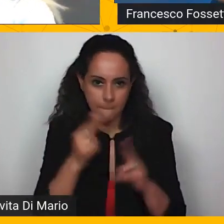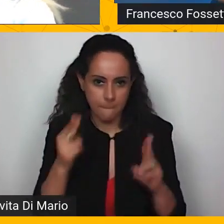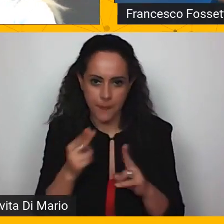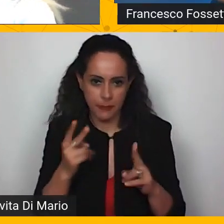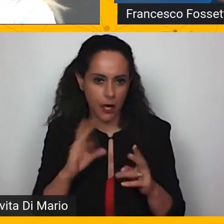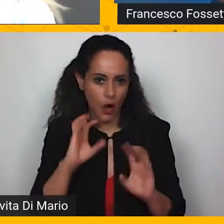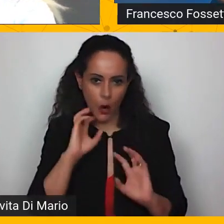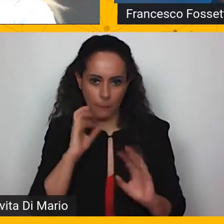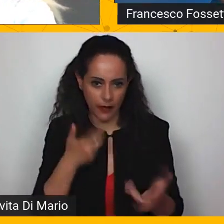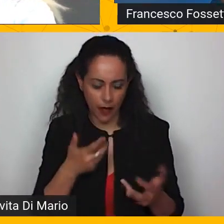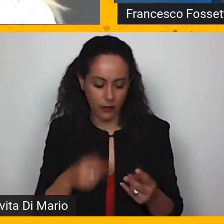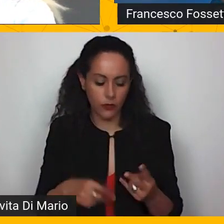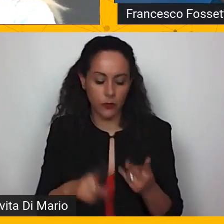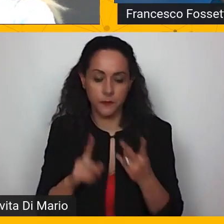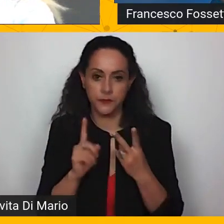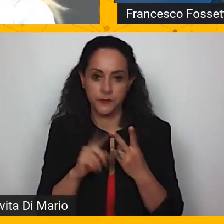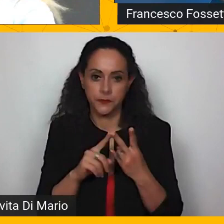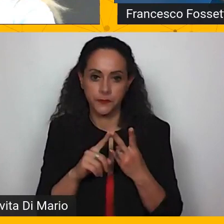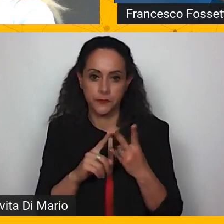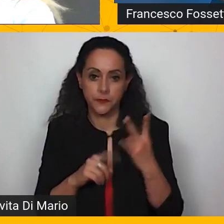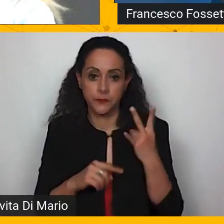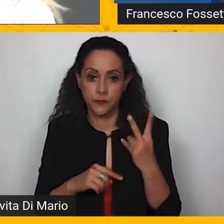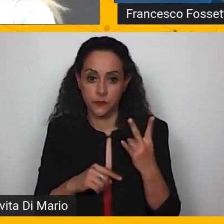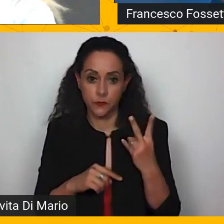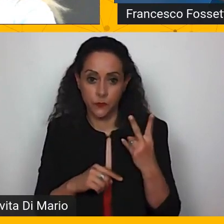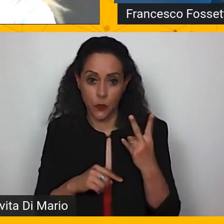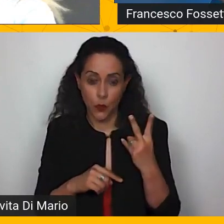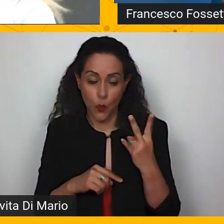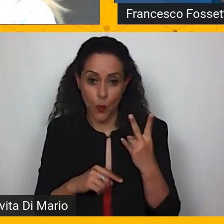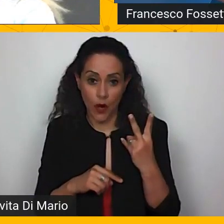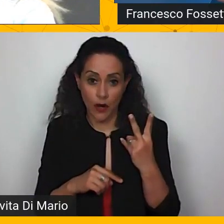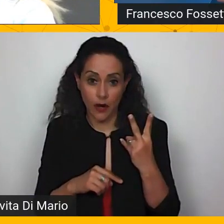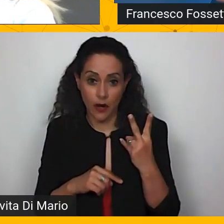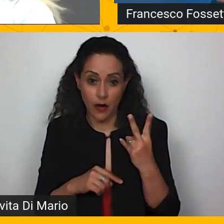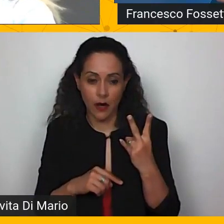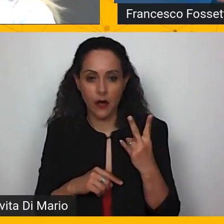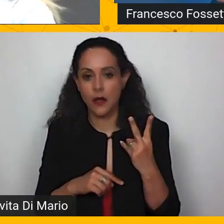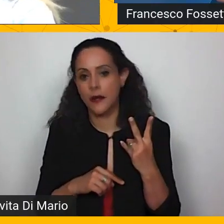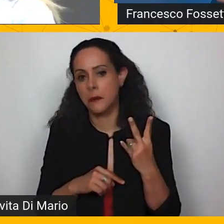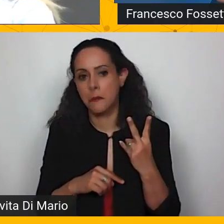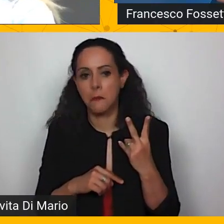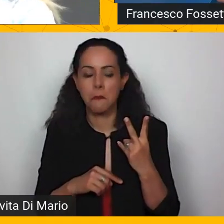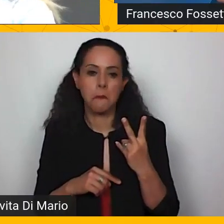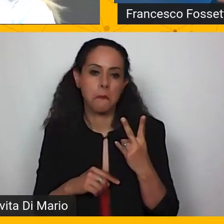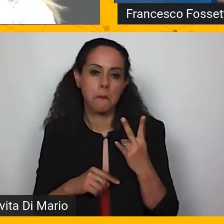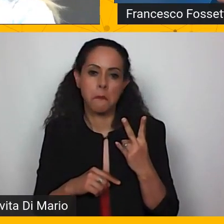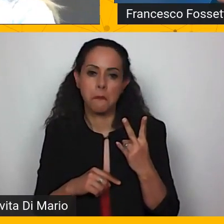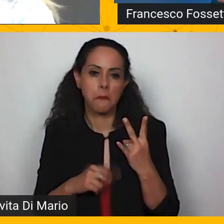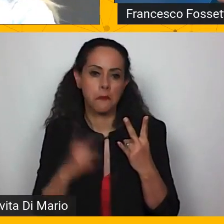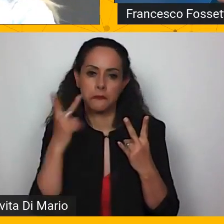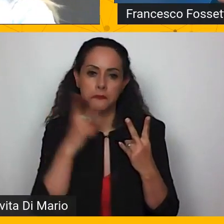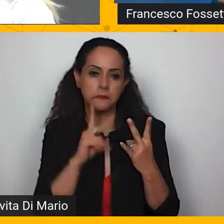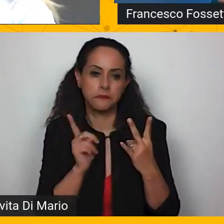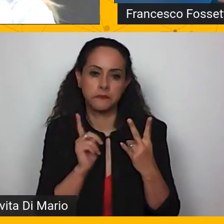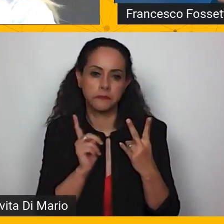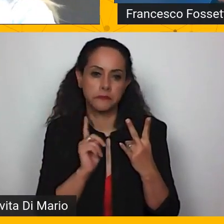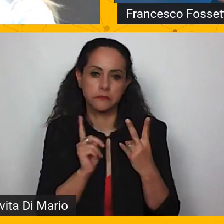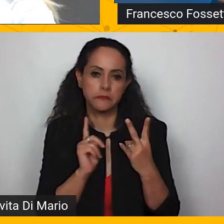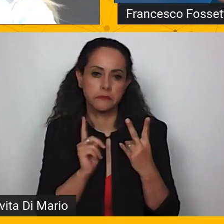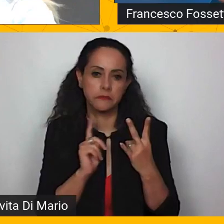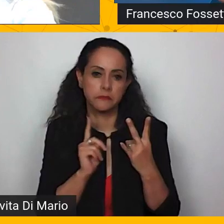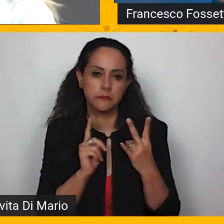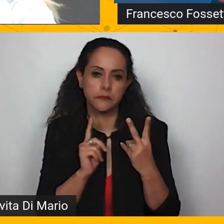meccaniche. Eh due eh non è